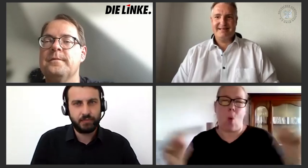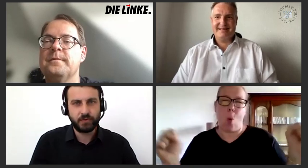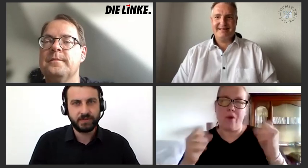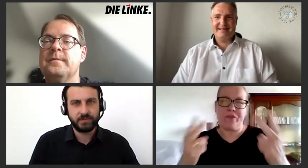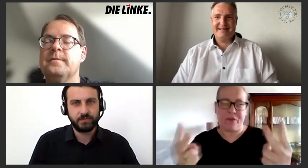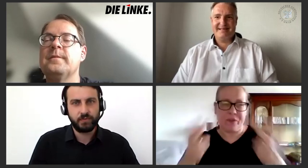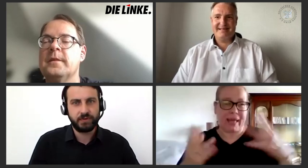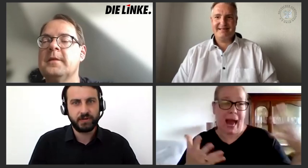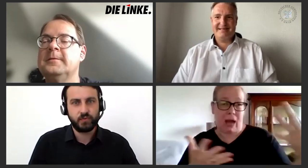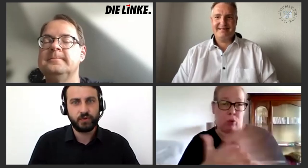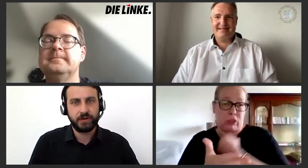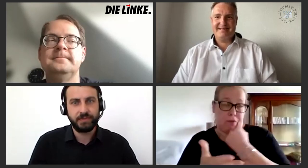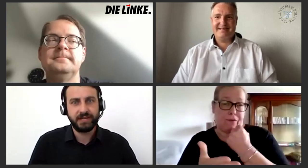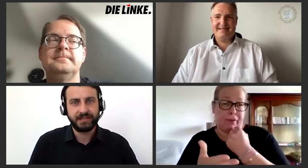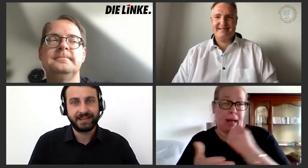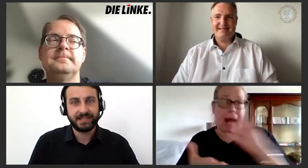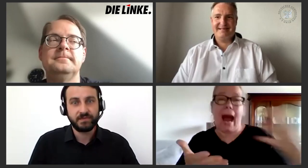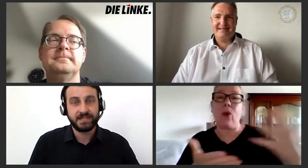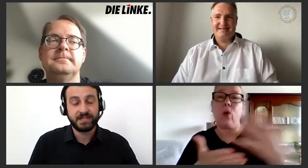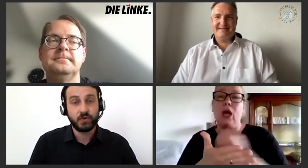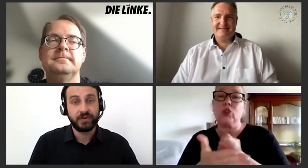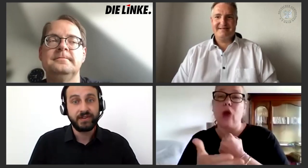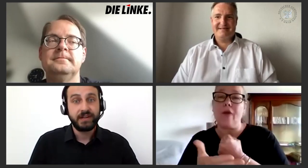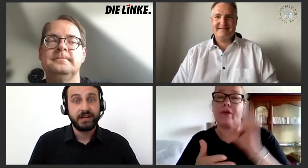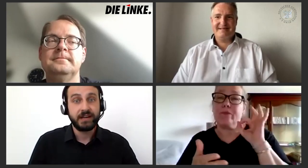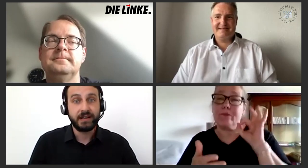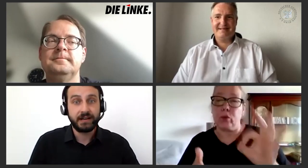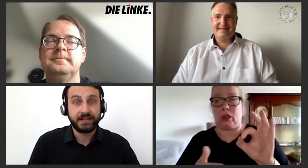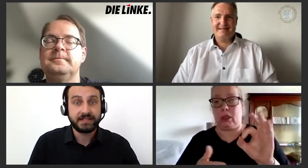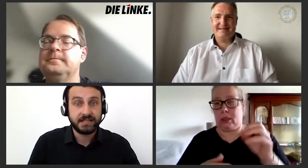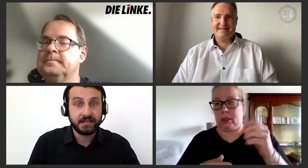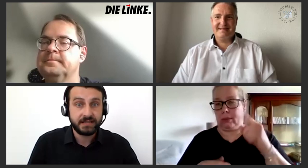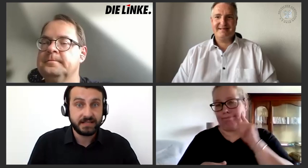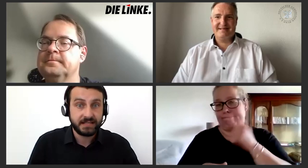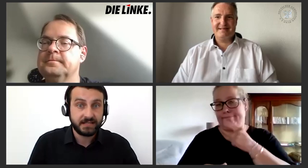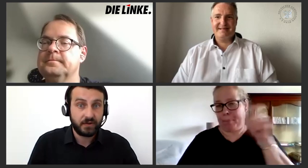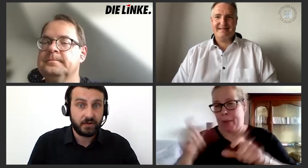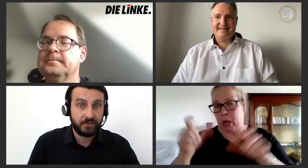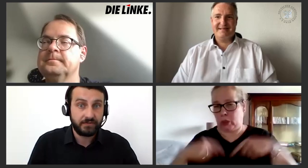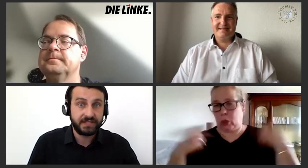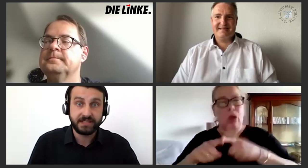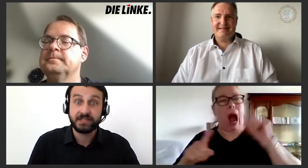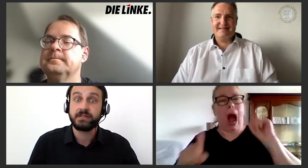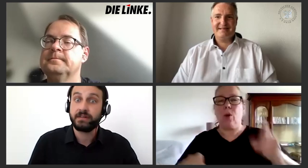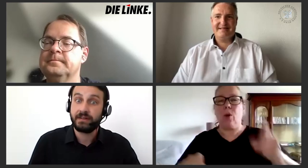gerade jetzt speziell der Punkt mit der UN-Behindertenrechtskonvention, dass das jetzt